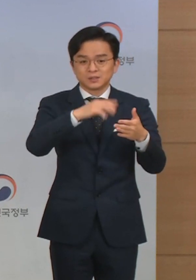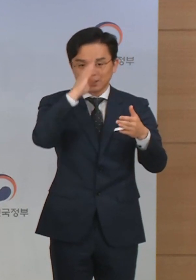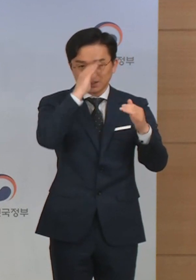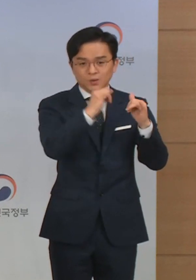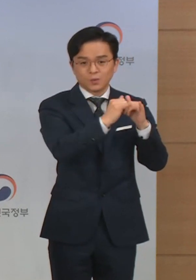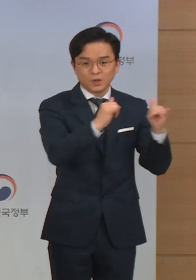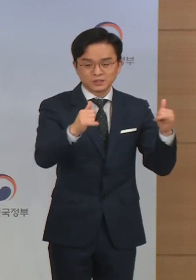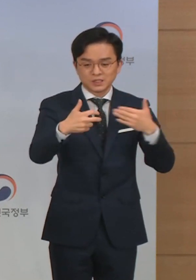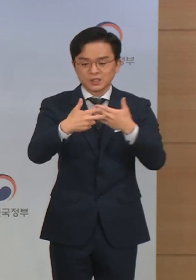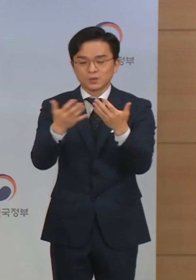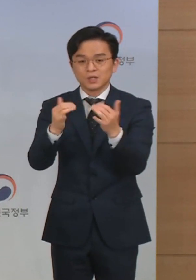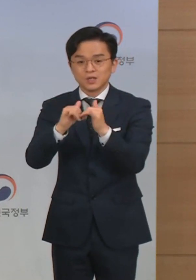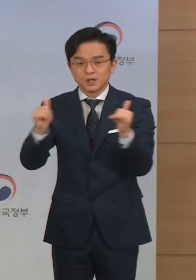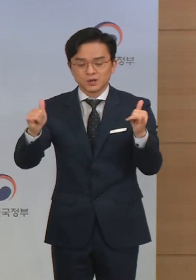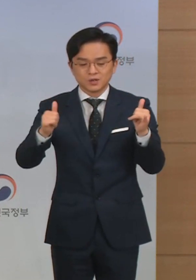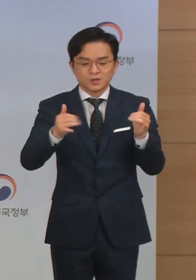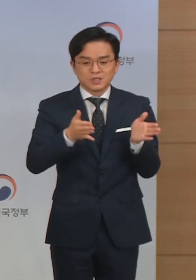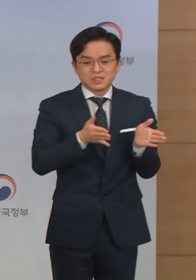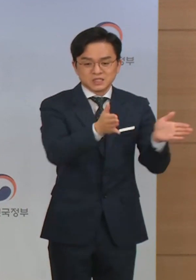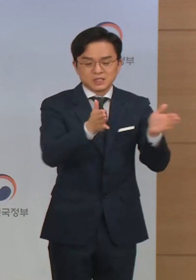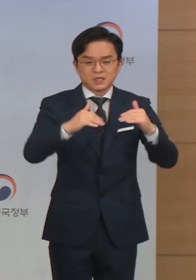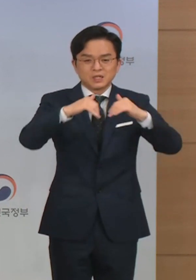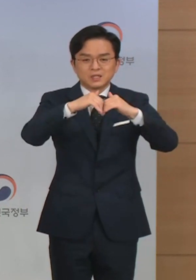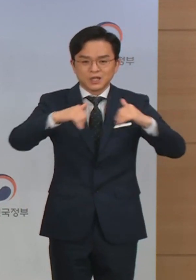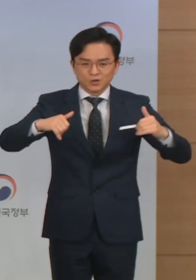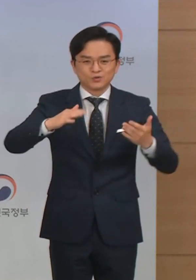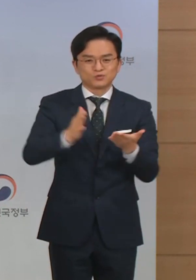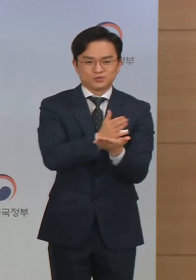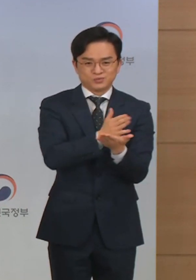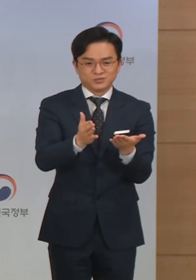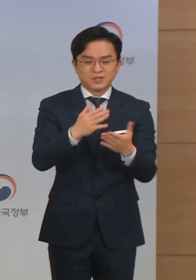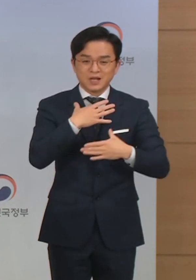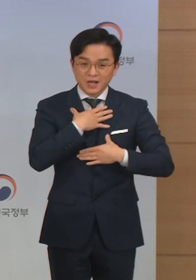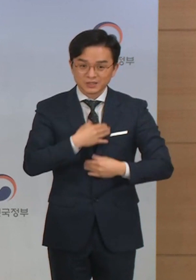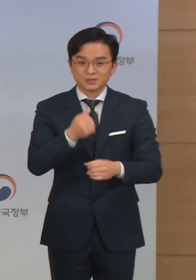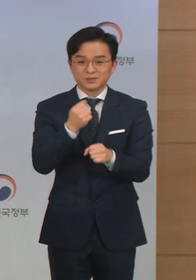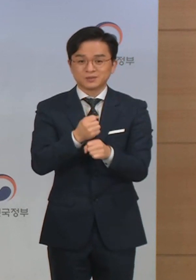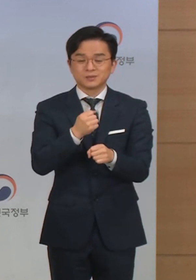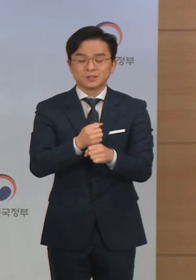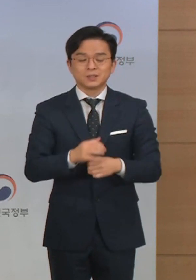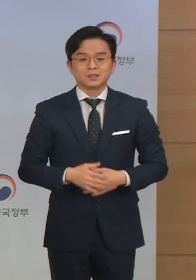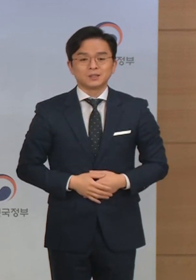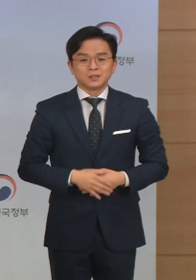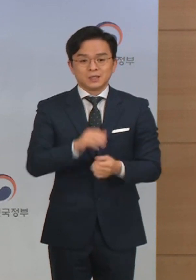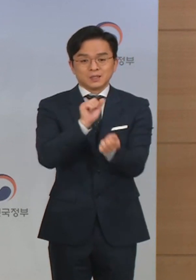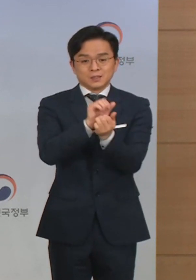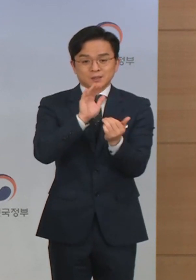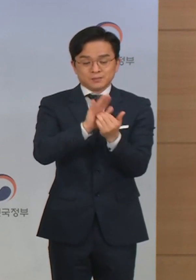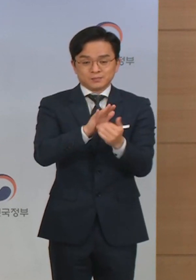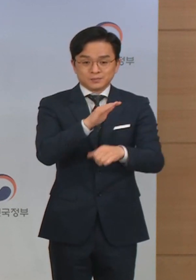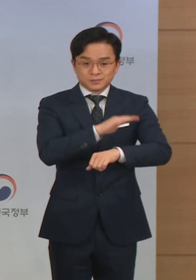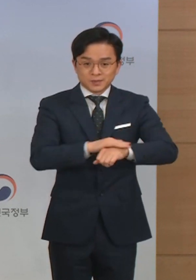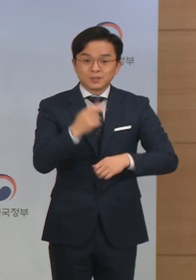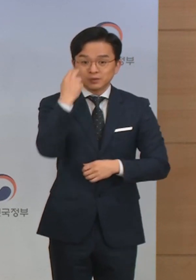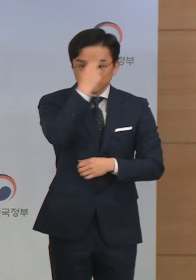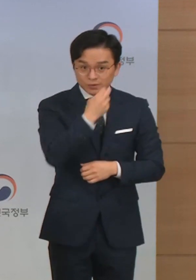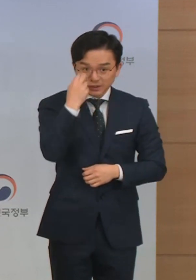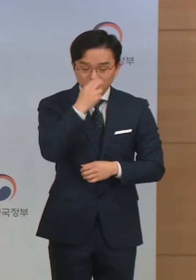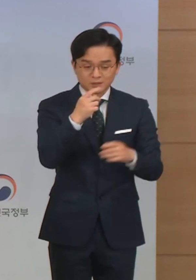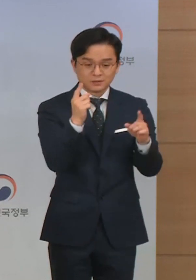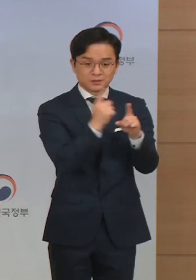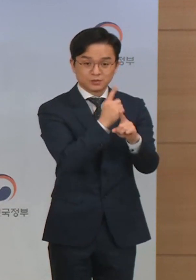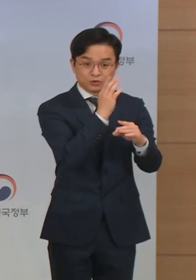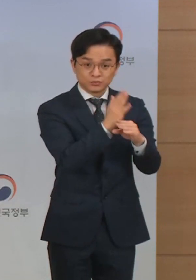니코 본 된 안전지대를 확보할 수 있도록 할 계획입니다 감염 예방을 철저히 하되 진료 과정에서 감염이 발생하는 경우에 또는 중